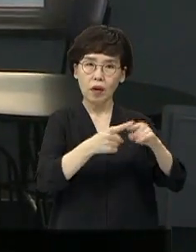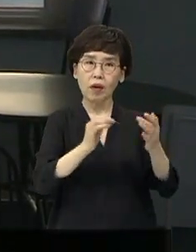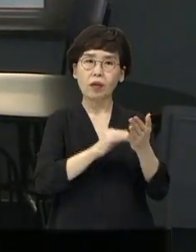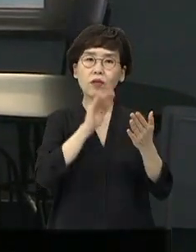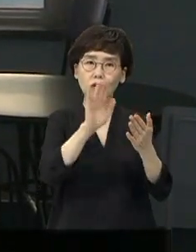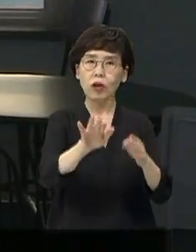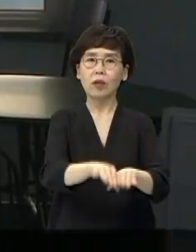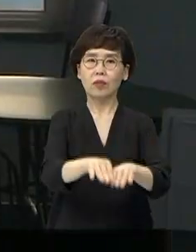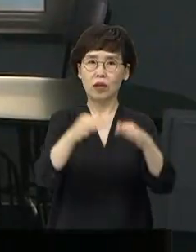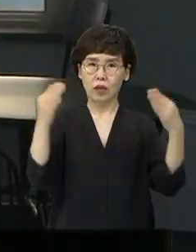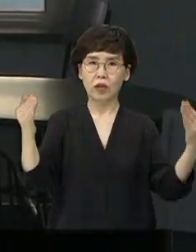SBS 김형래입니다.